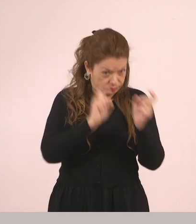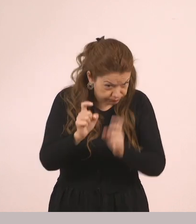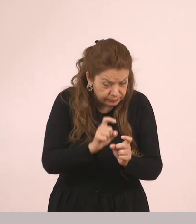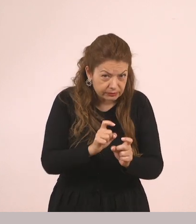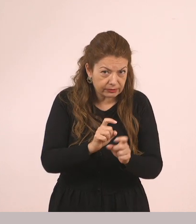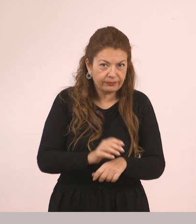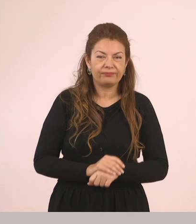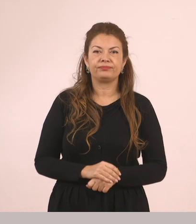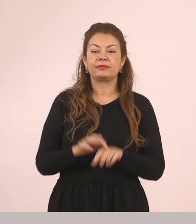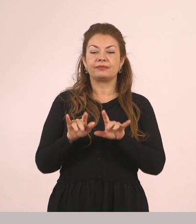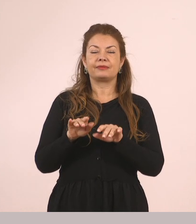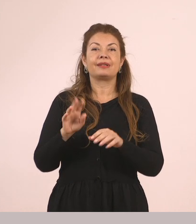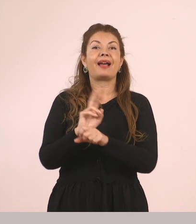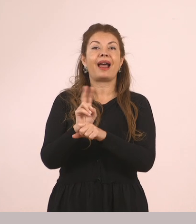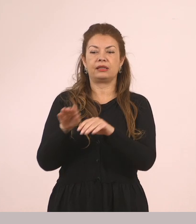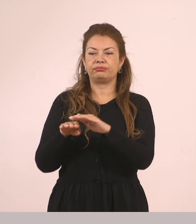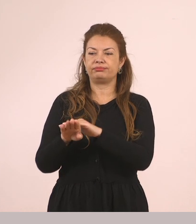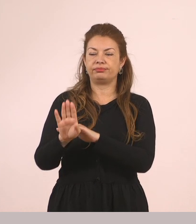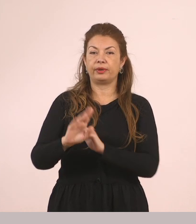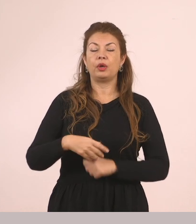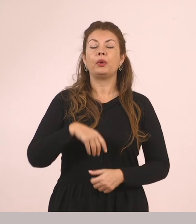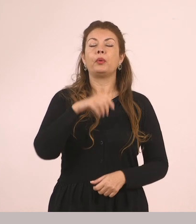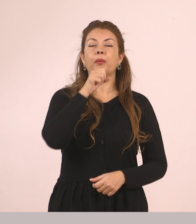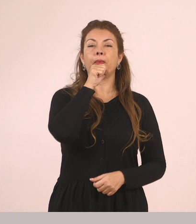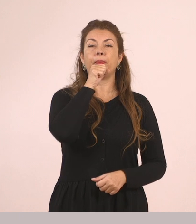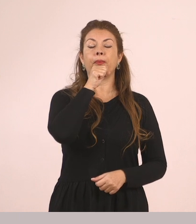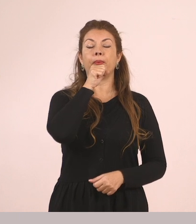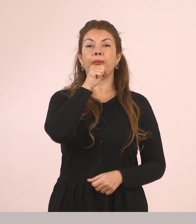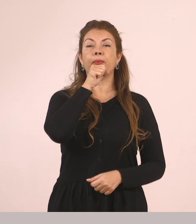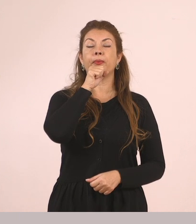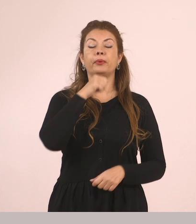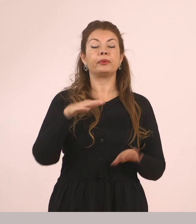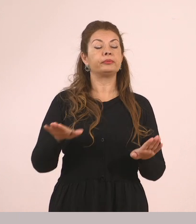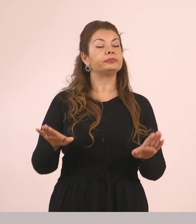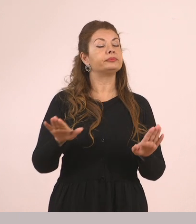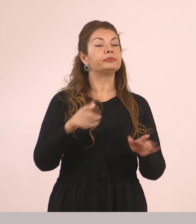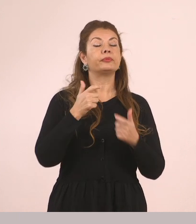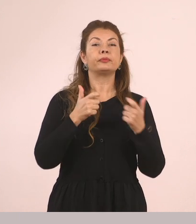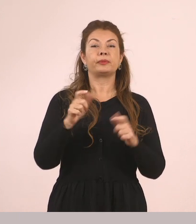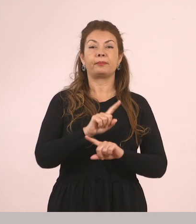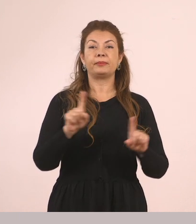Χαρτί γραφομηχανής: Γκουχ γκουχ! (βήχει). Μη φωνασκείτε, περικαλώ!